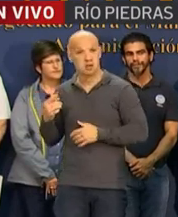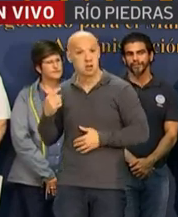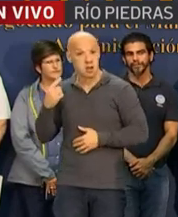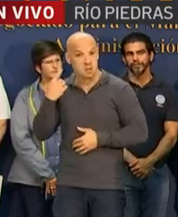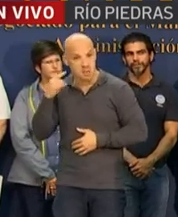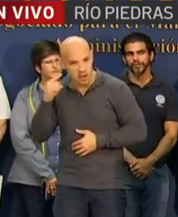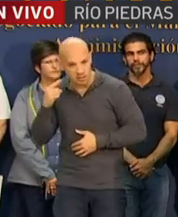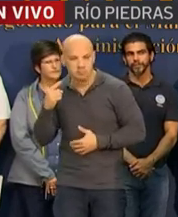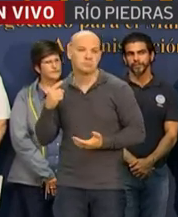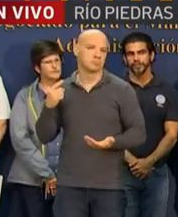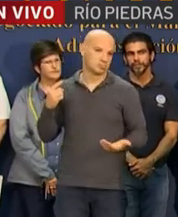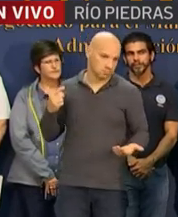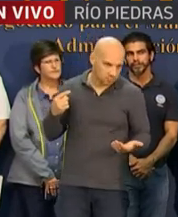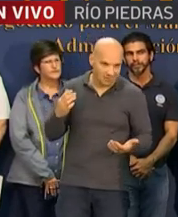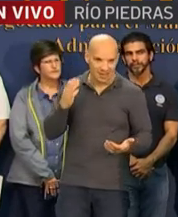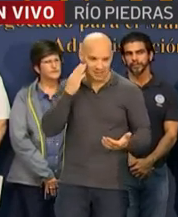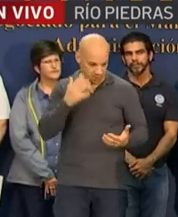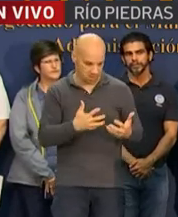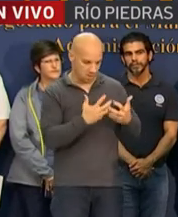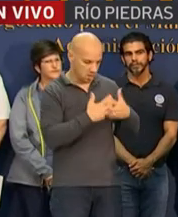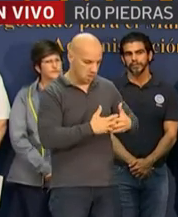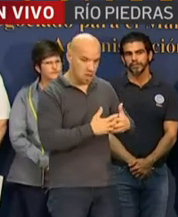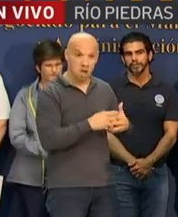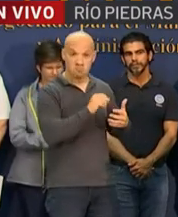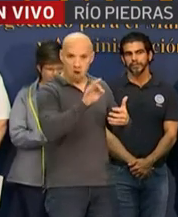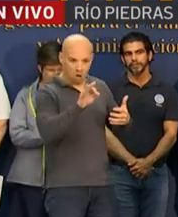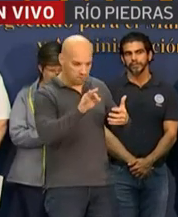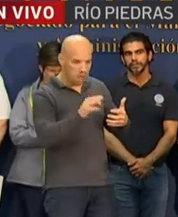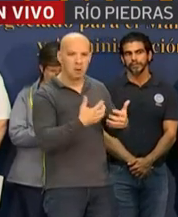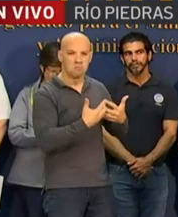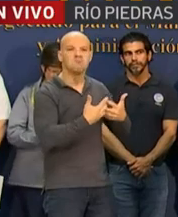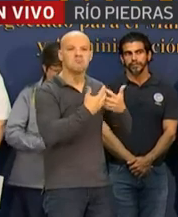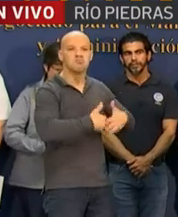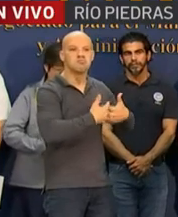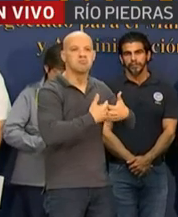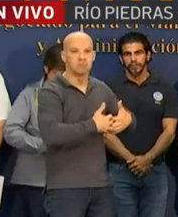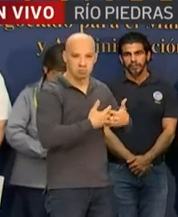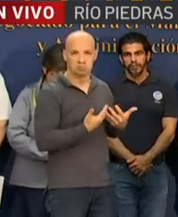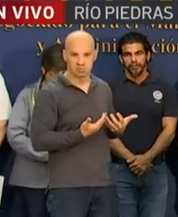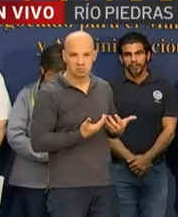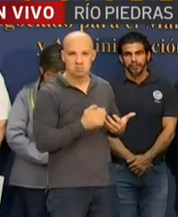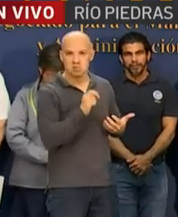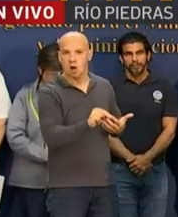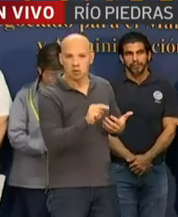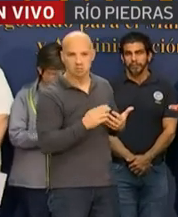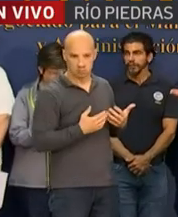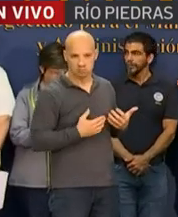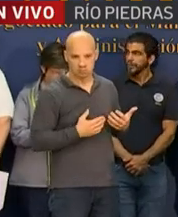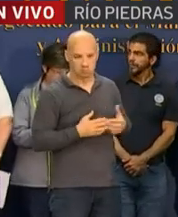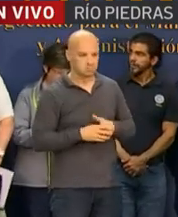ES QUE ESTAMOS TRABAJANDO EN